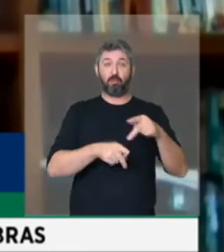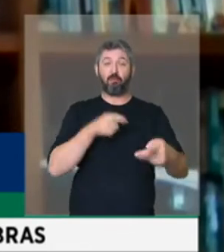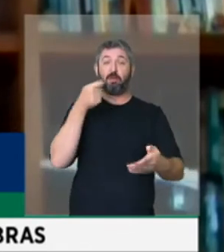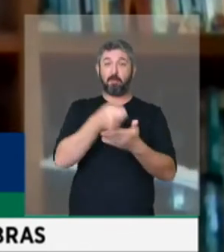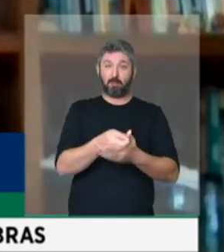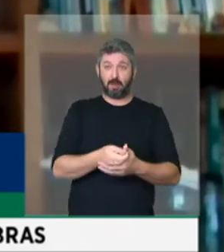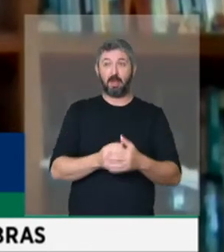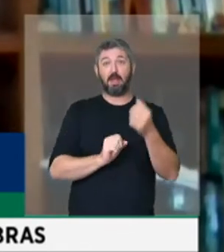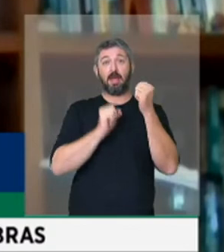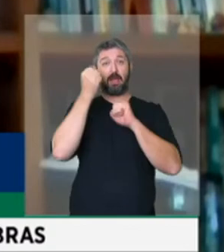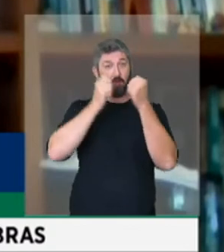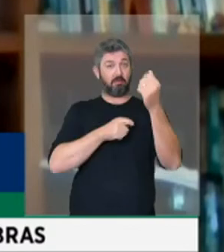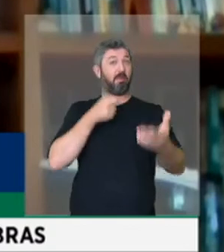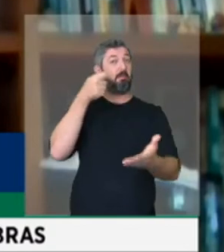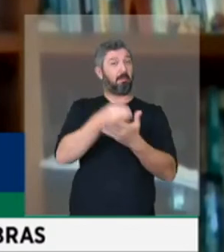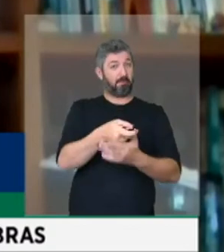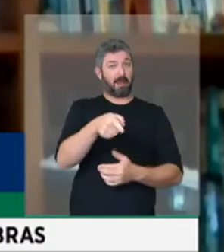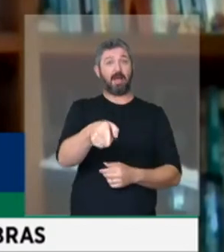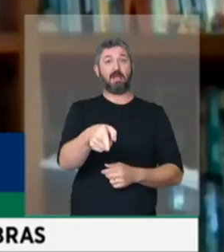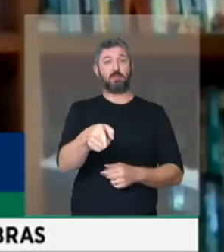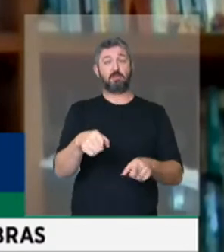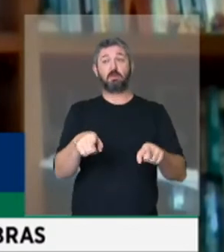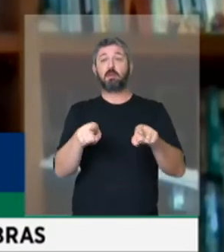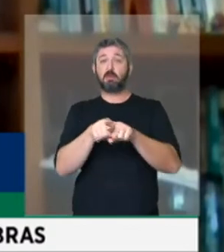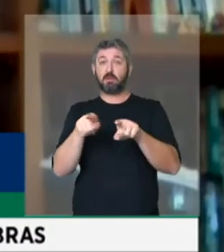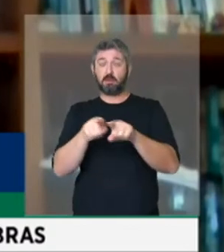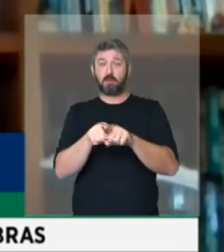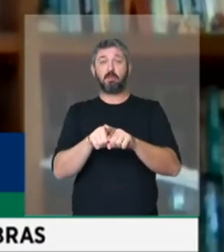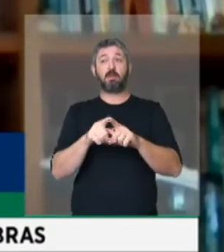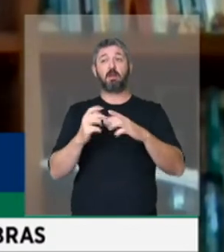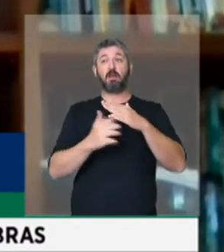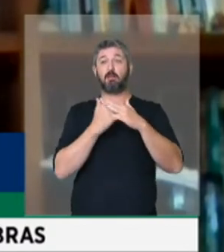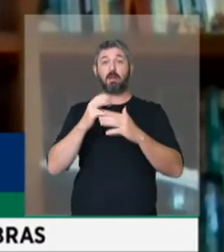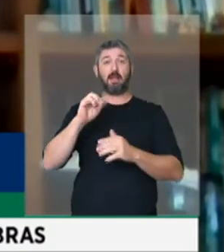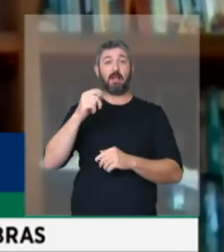RELATOR... ACABOU NÃO DIZENDO VAI AUMENTAR A TARIFA DE ENERGIA QUEM VAI